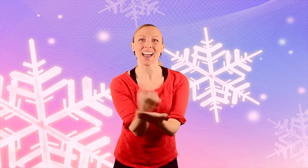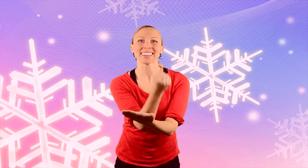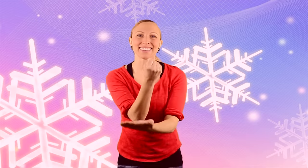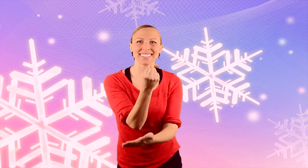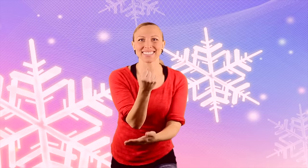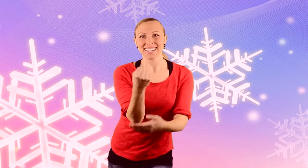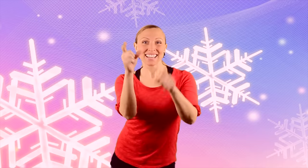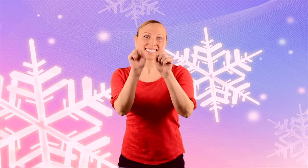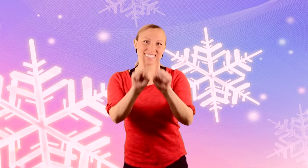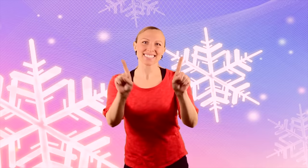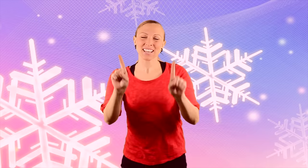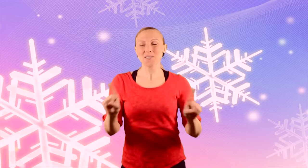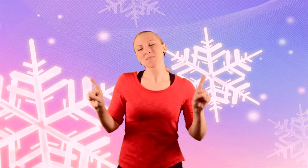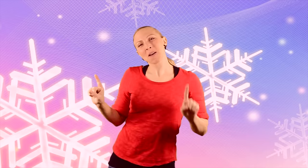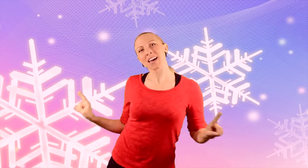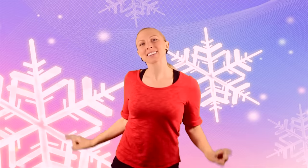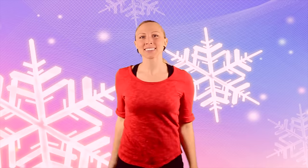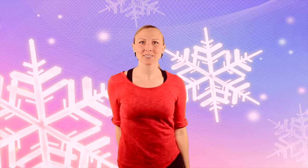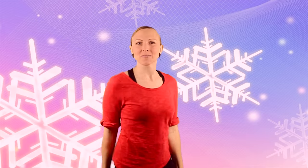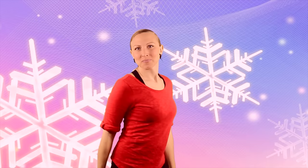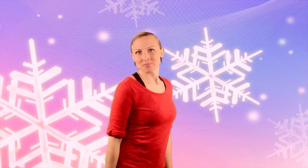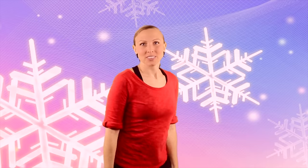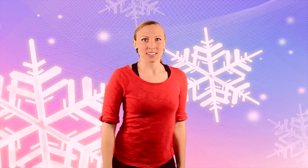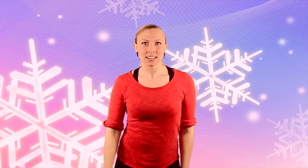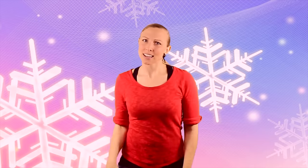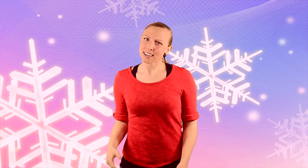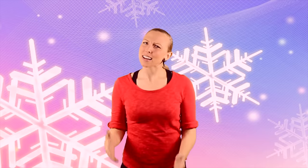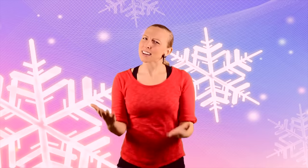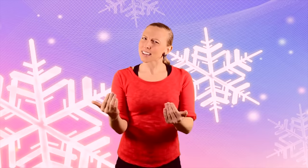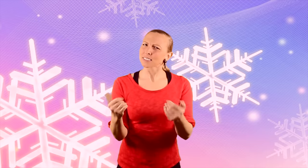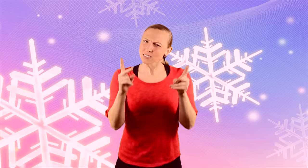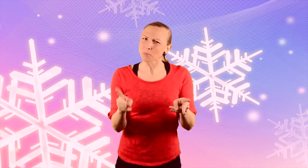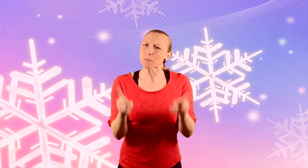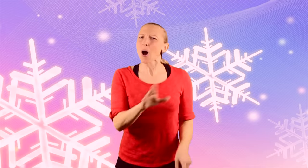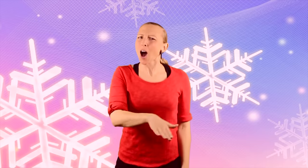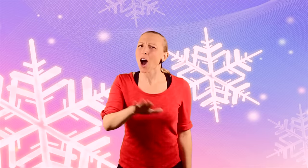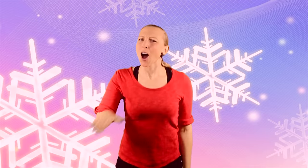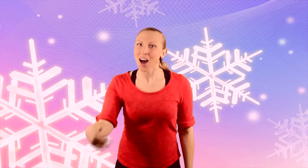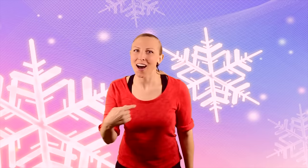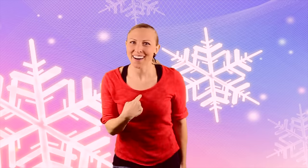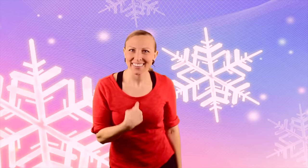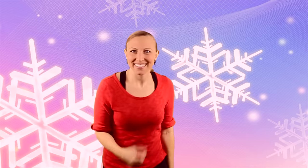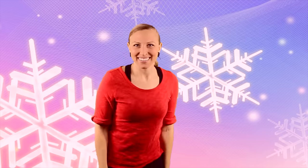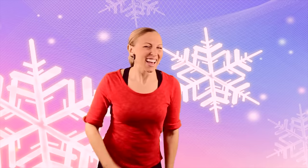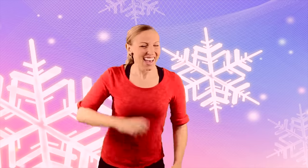Äntligen december. Jag har längtat som ett barn.